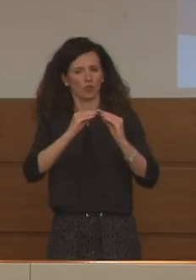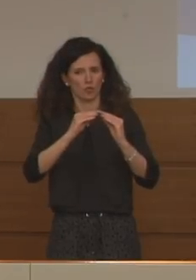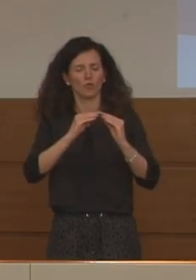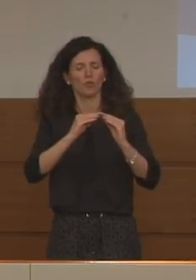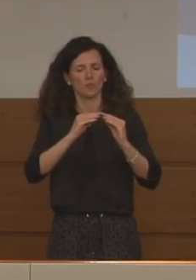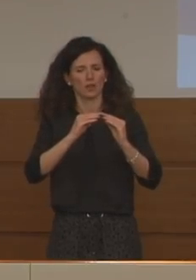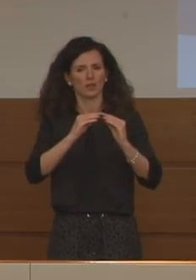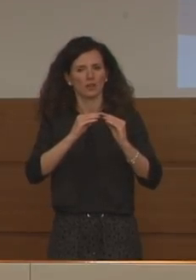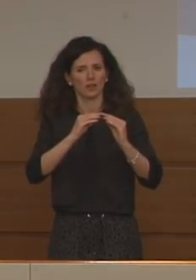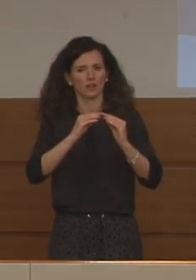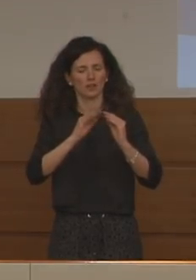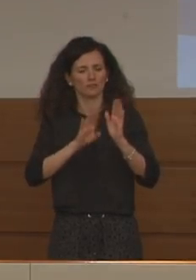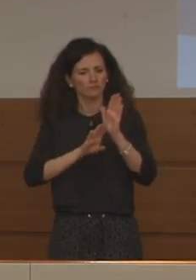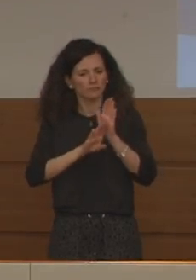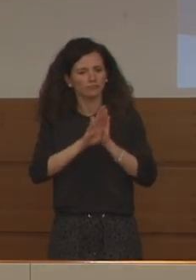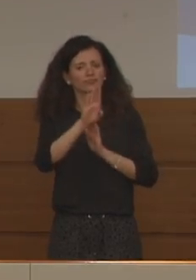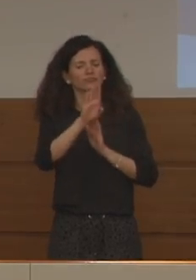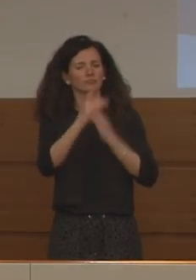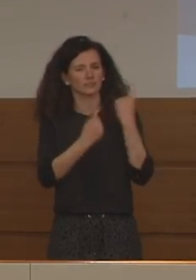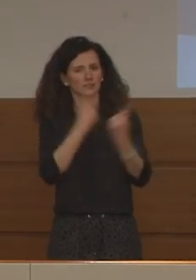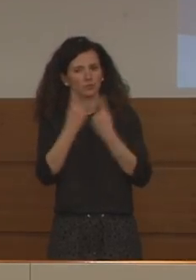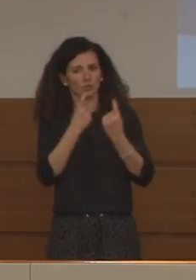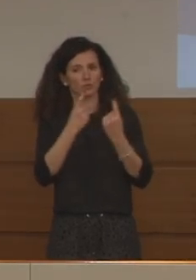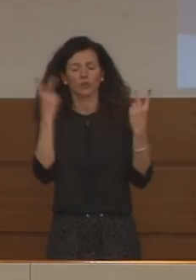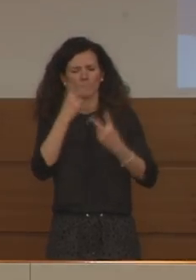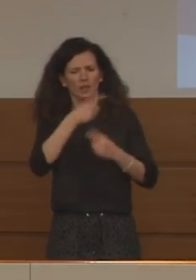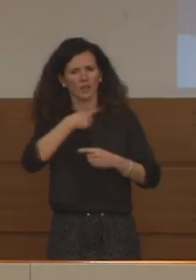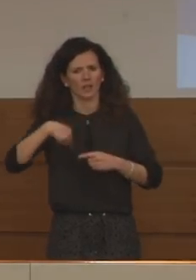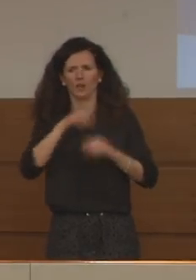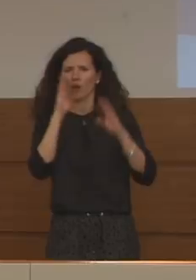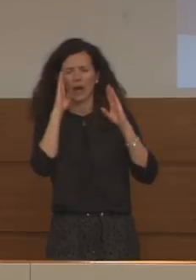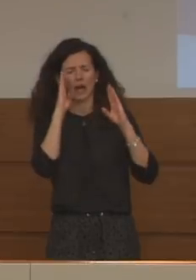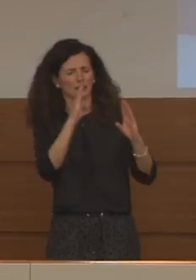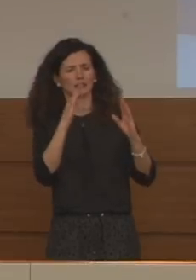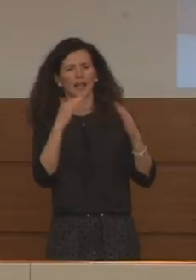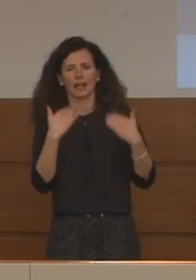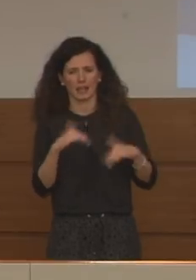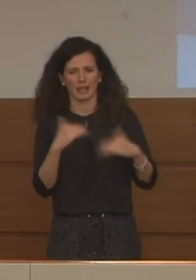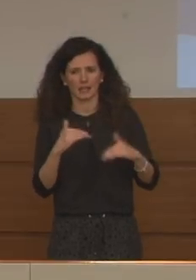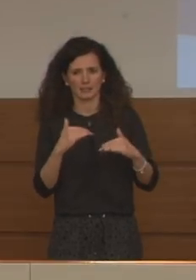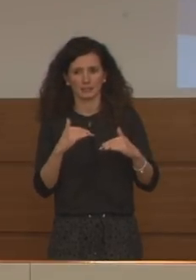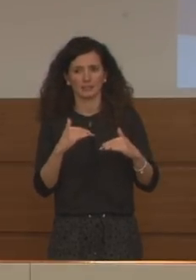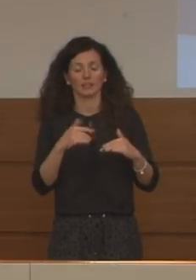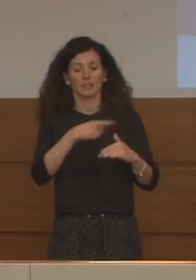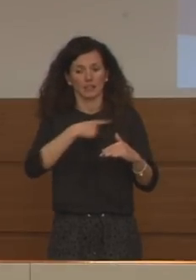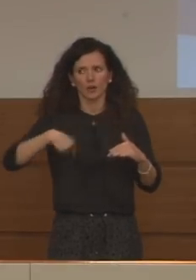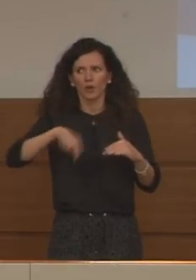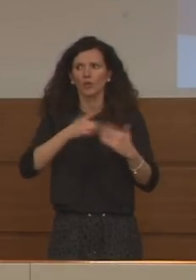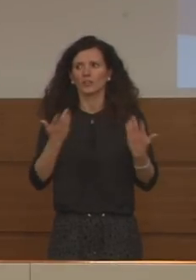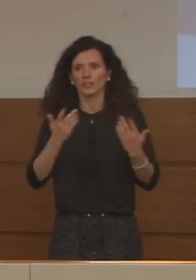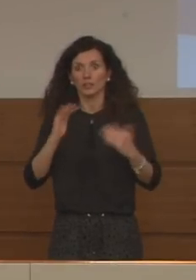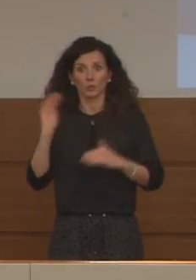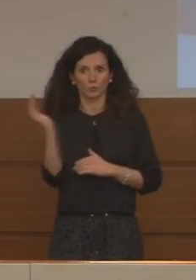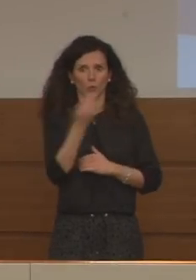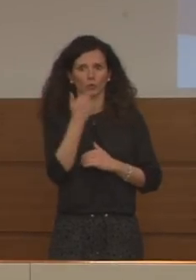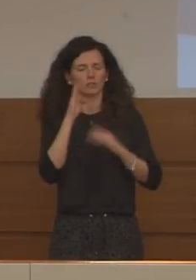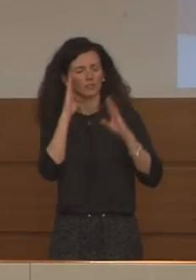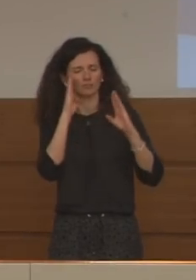questo credo lo stiamo guardando con grande attenzione, credo tutti sostanzialmente, ma certamente anche noi che siamo chiamati